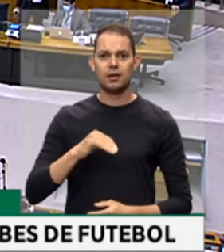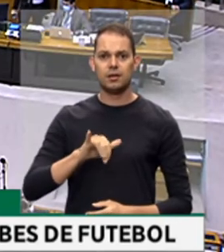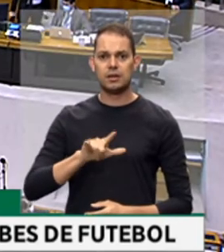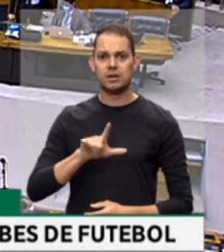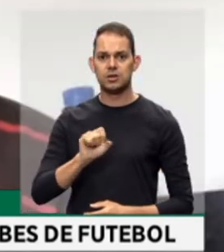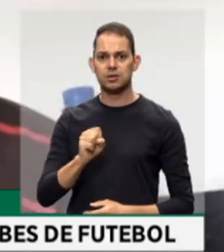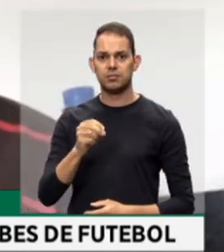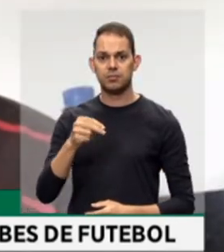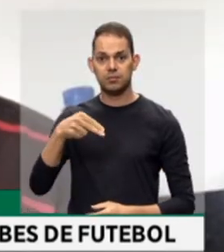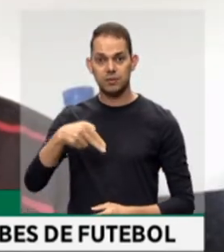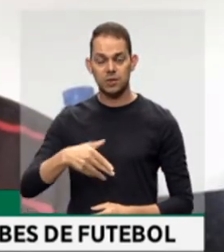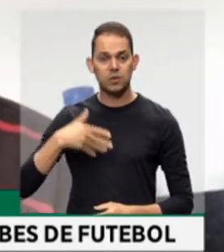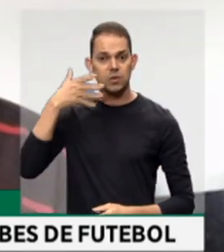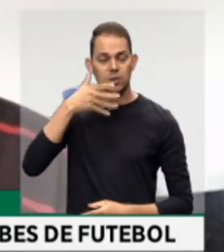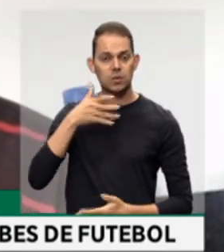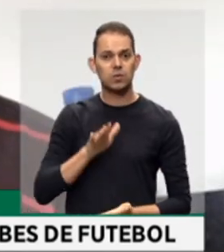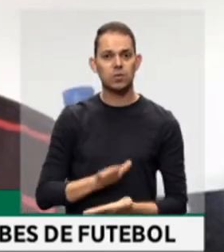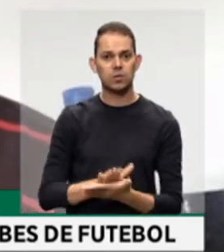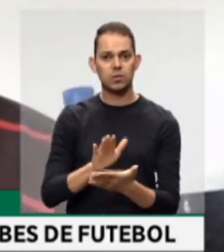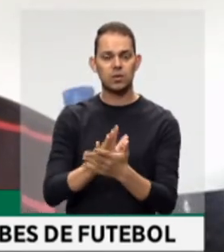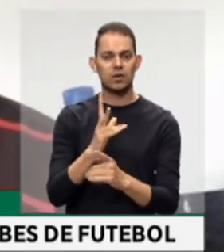EU QUERO PEDIR VERIFICAÇÃO. PRESIDENTE... [DEPUTADO]: ANTES DO EDMILSON FALAR AQUI PELA